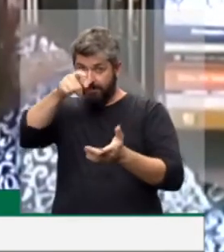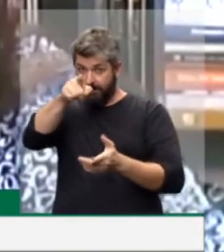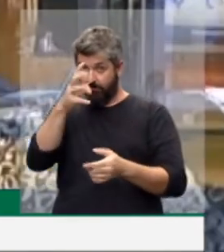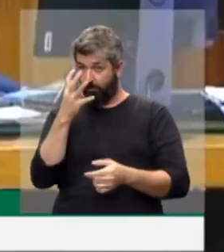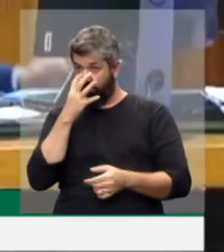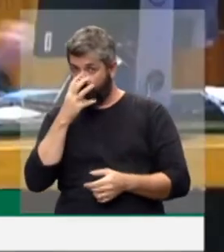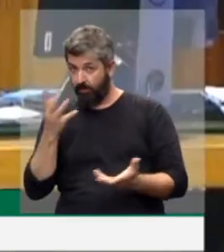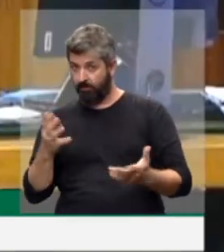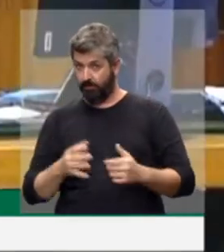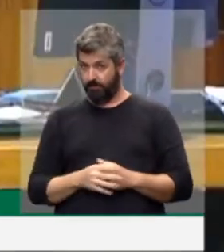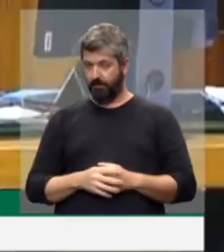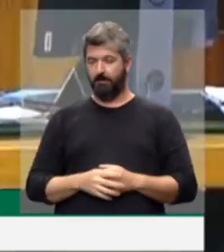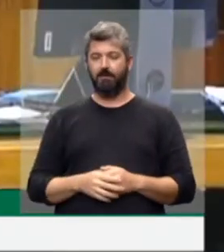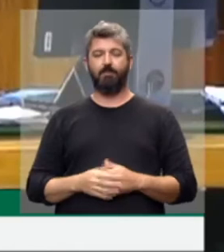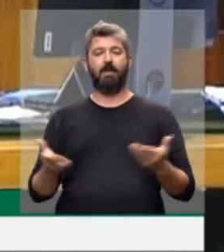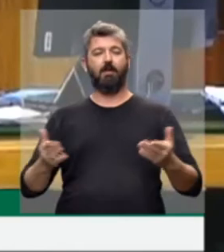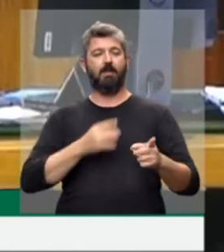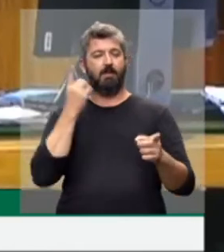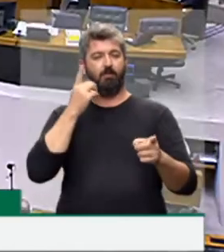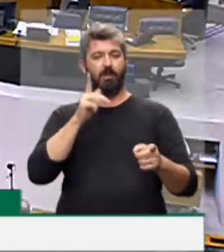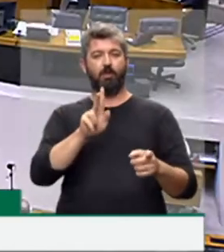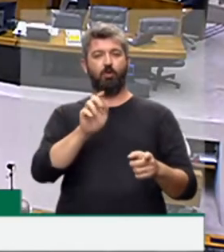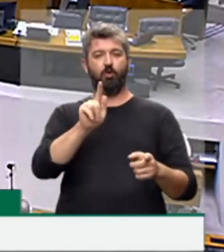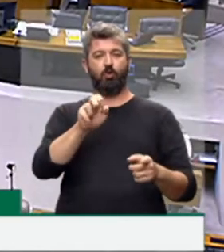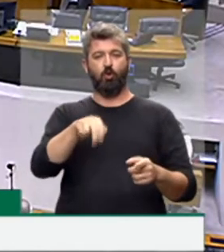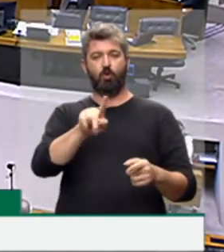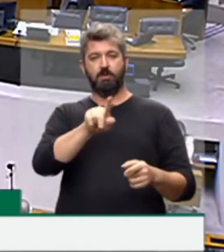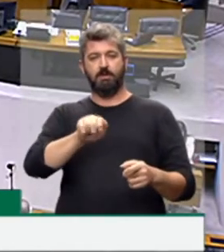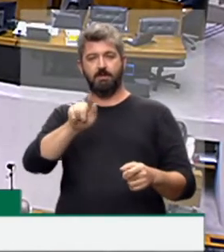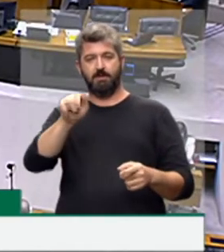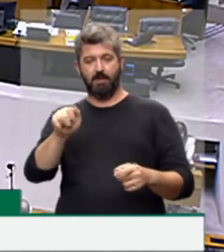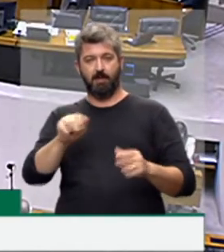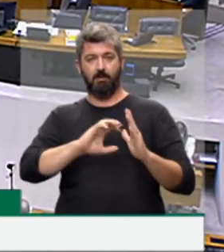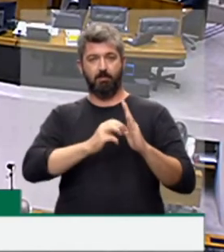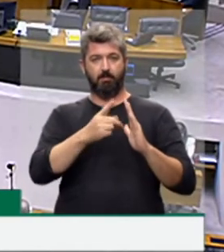[DEPUTADA]: OBRIGADA. PROFESSORES, É CEDO AMANHÃ . [PRESIDENTE]: OBRIGADA, DEPUTADA ALICE.